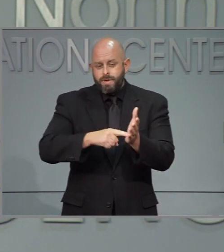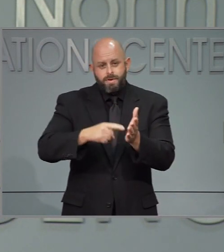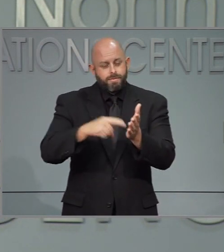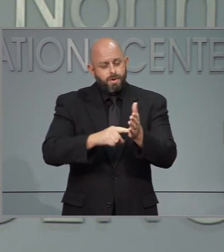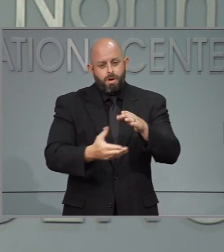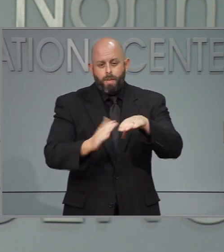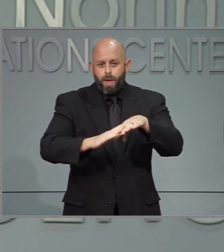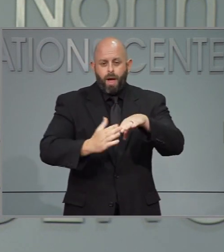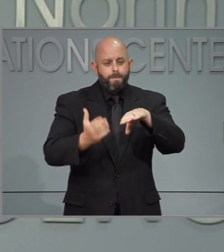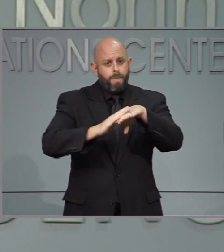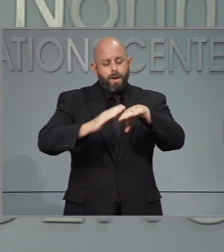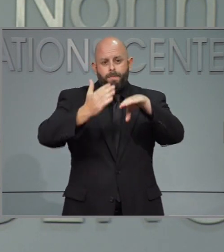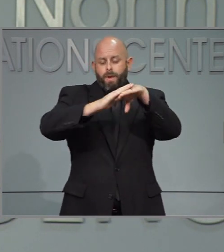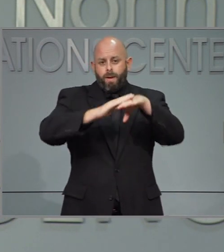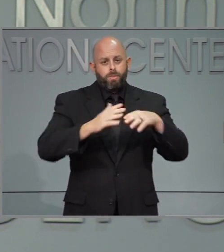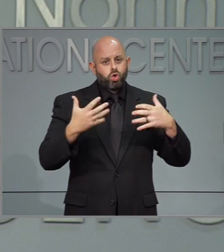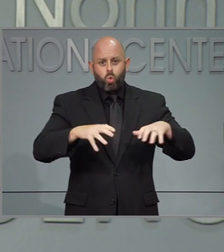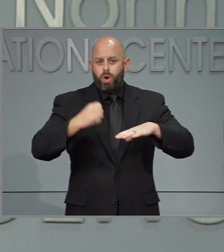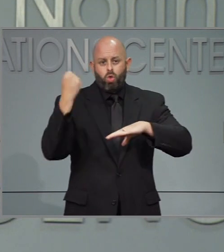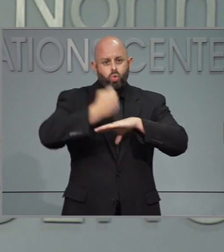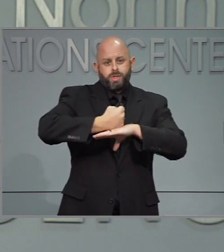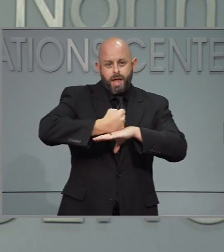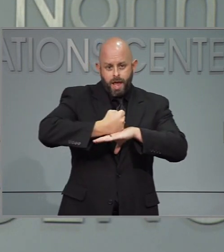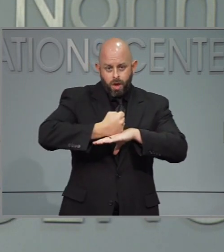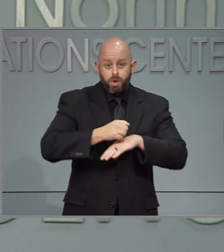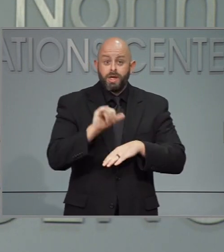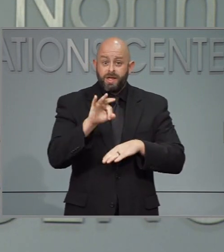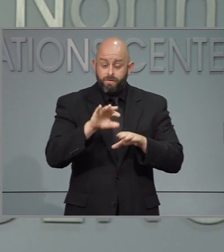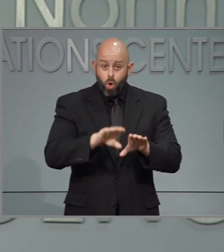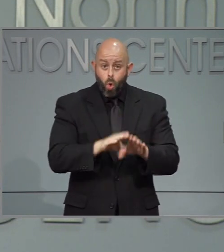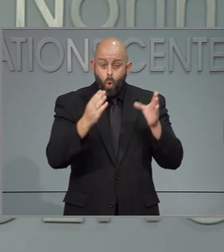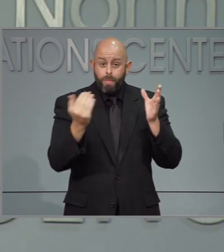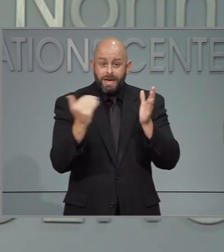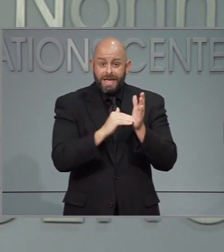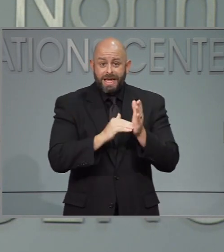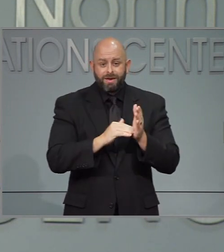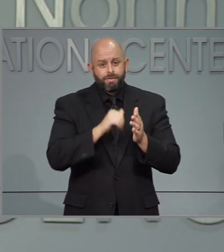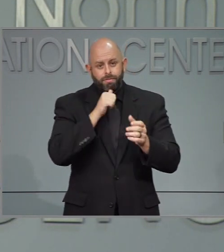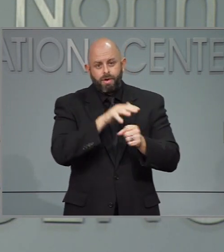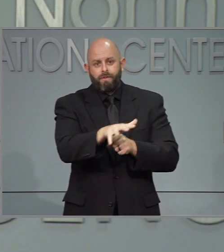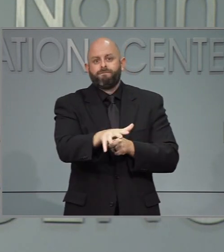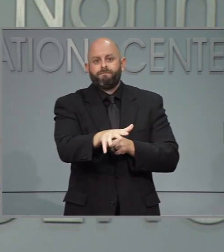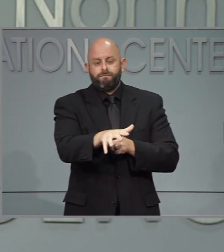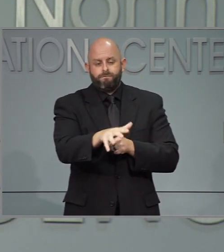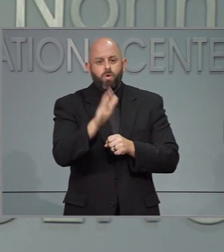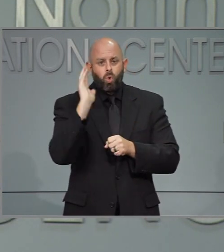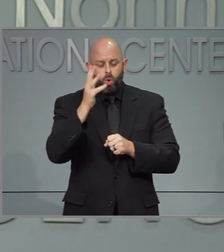Dicen. Que no quiere cerrar, pero tiene unas deudas.